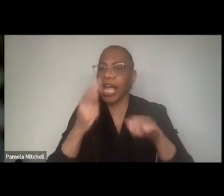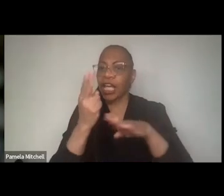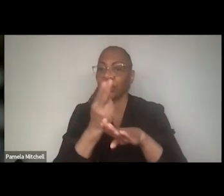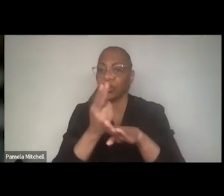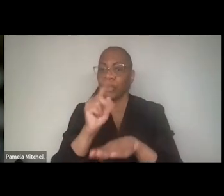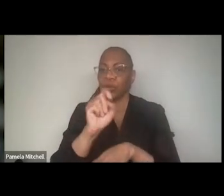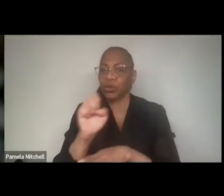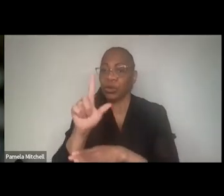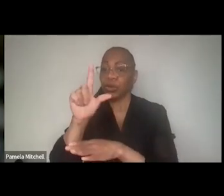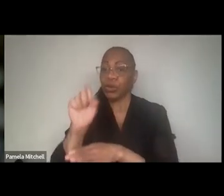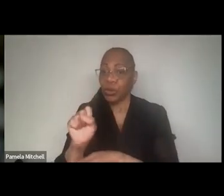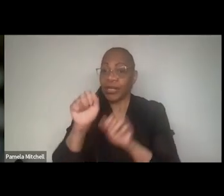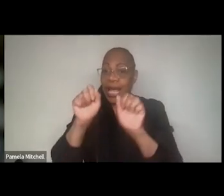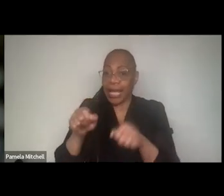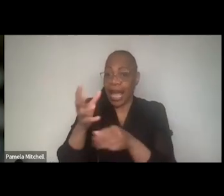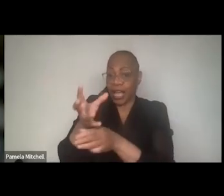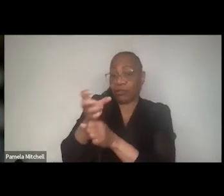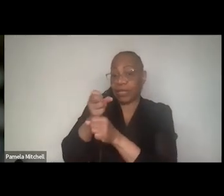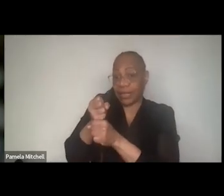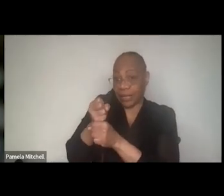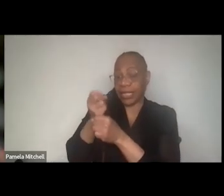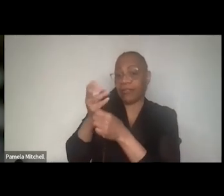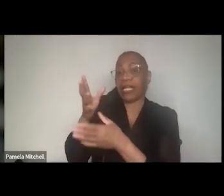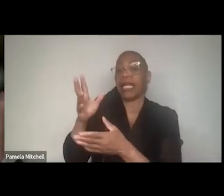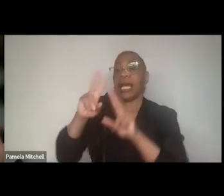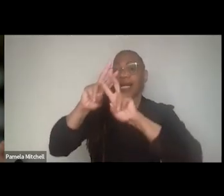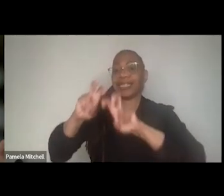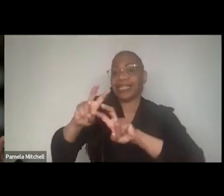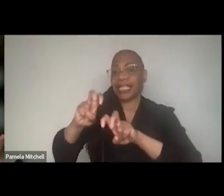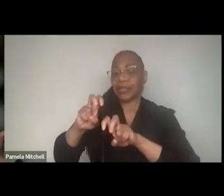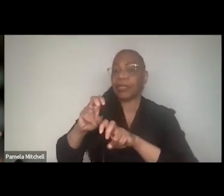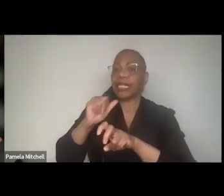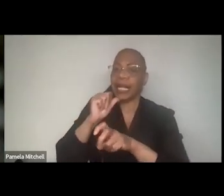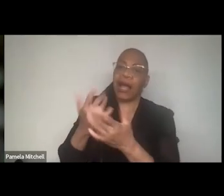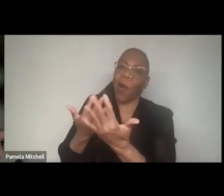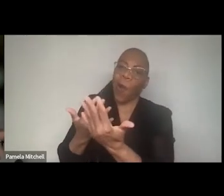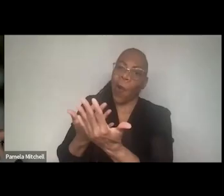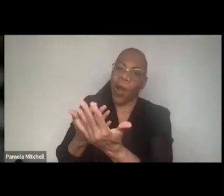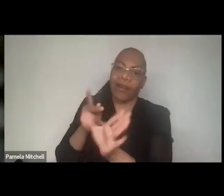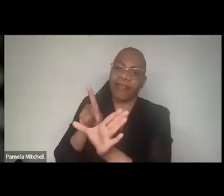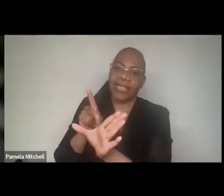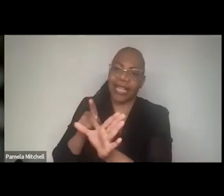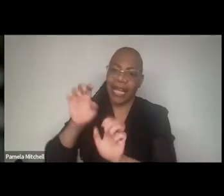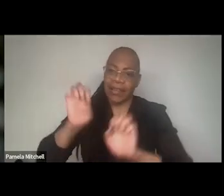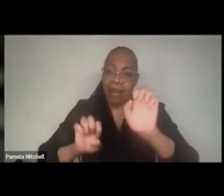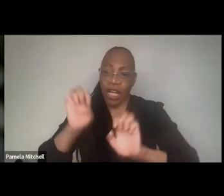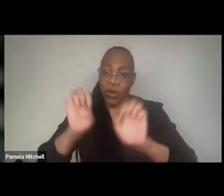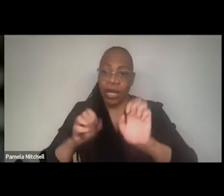en lugar de esperar la evaluación neuropsicológica completa. Esta evaluación puede proporcionar información muy valiosa sobre estos diferentes tipos de deterioros